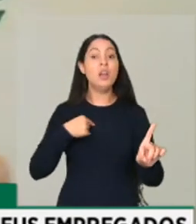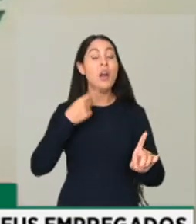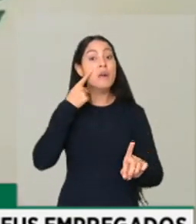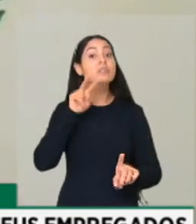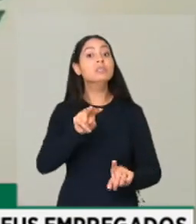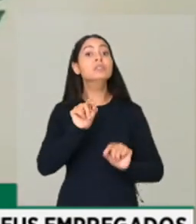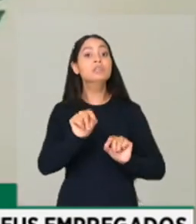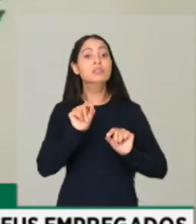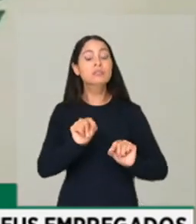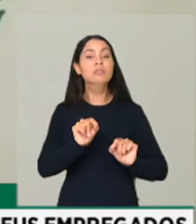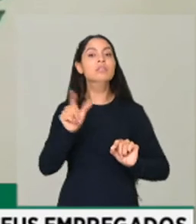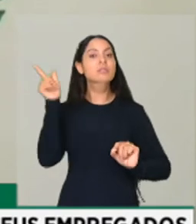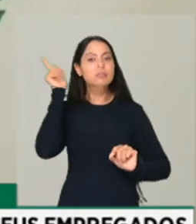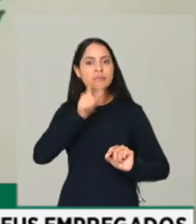VAMOS AMPLIAR A POSSIBILIDADE DE VACINAÇÃO. POR QUE É QUE